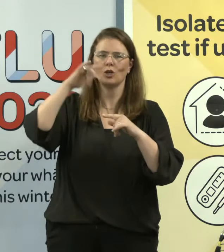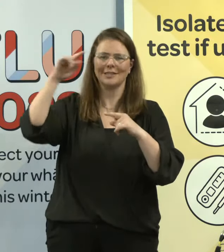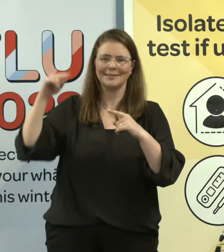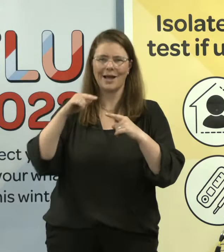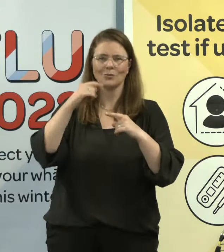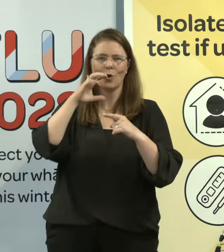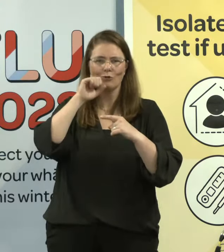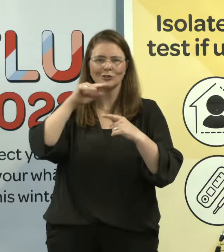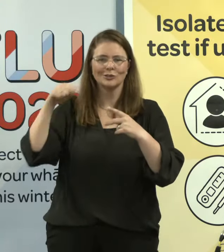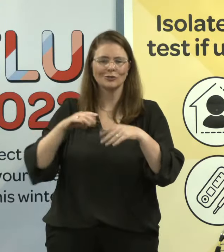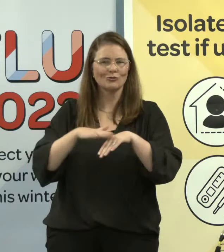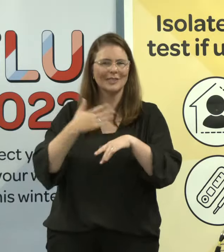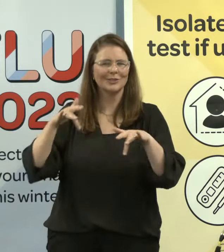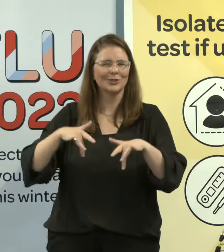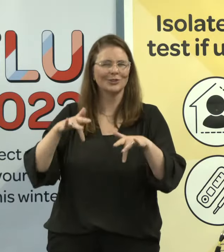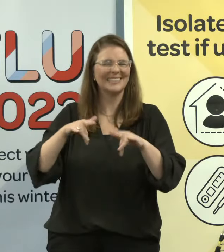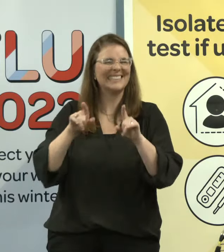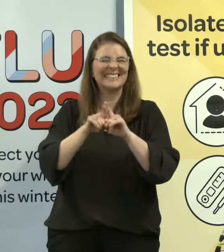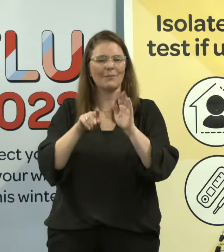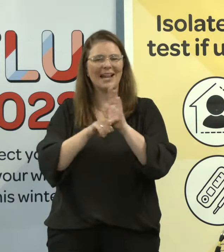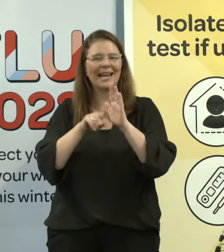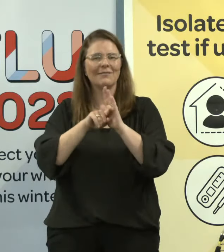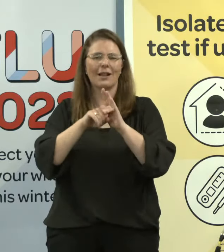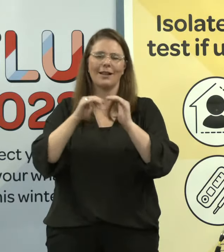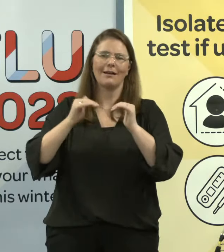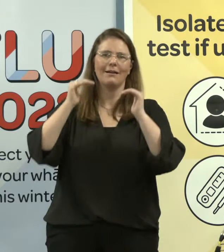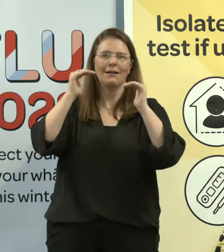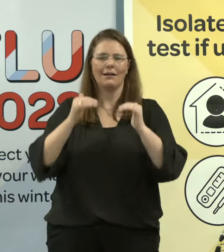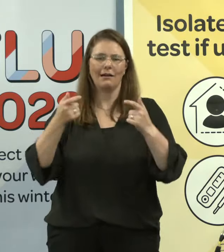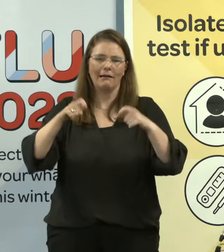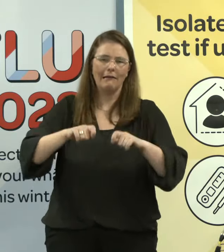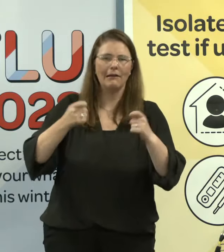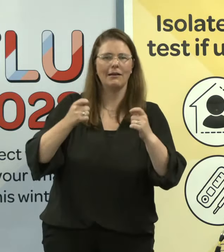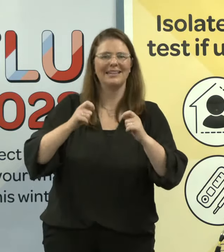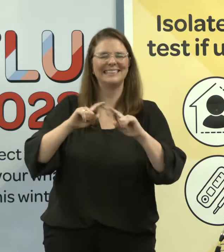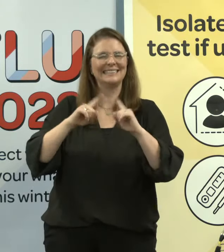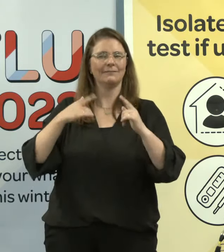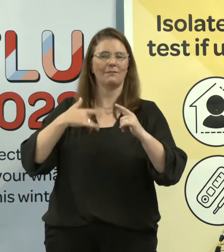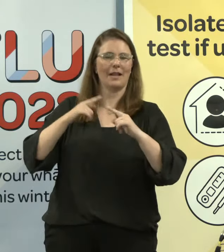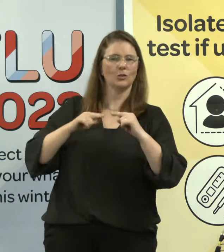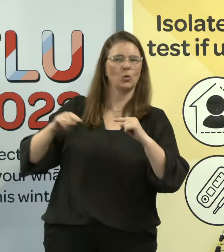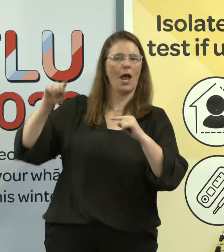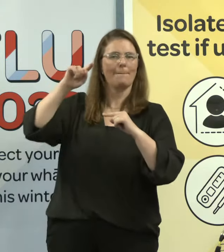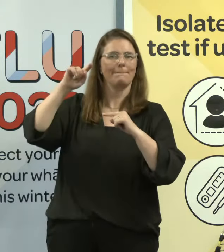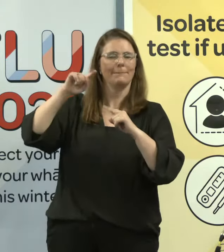wheako matou ki te piki ake,